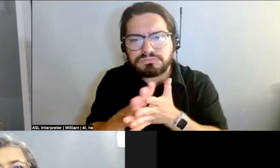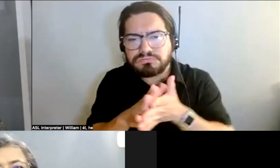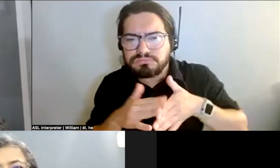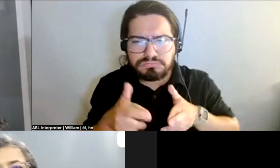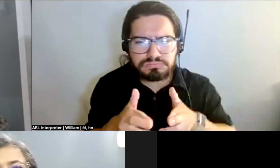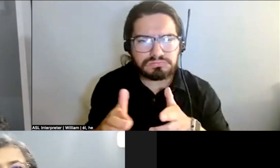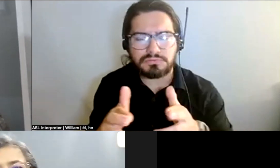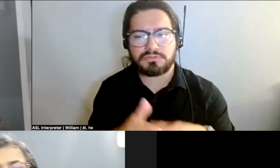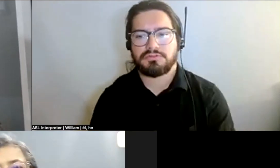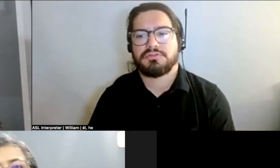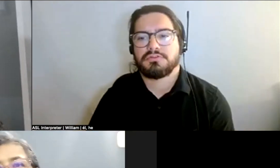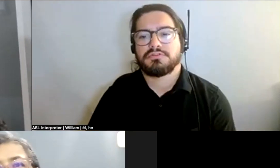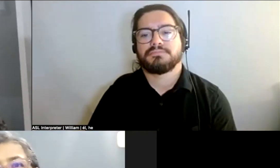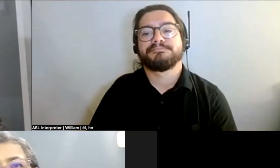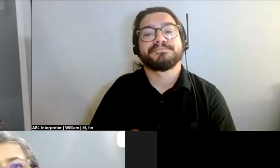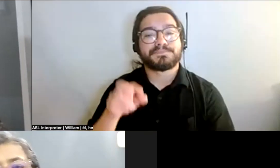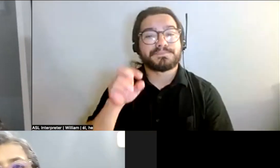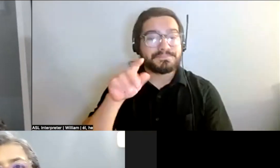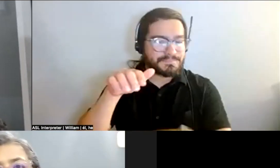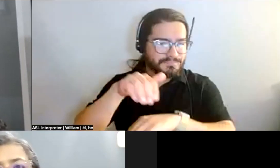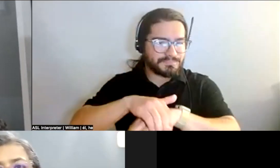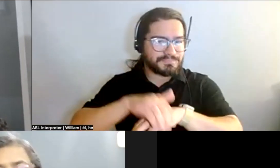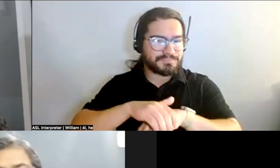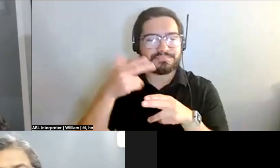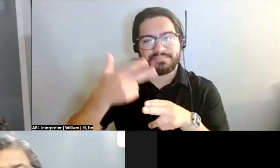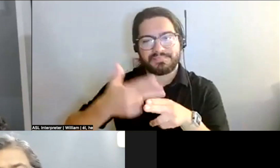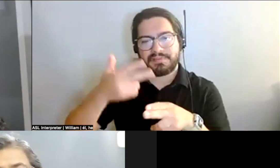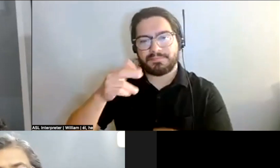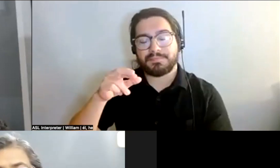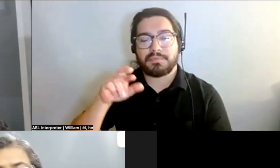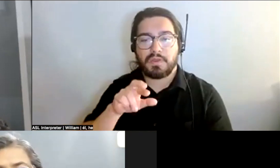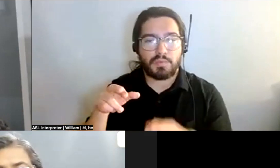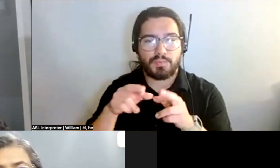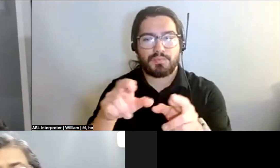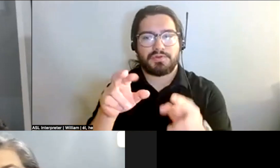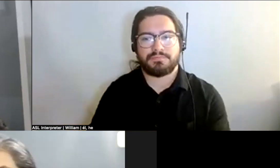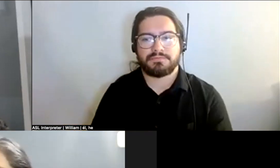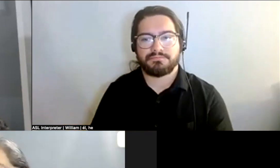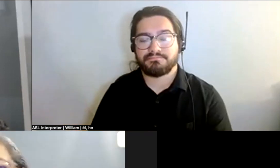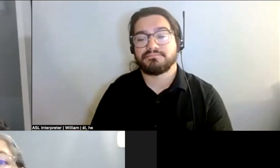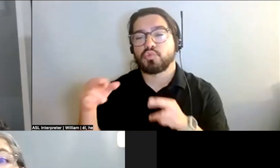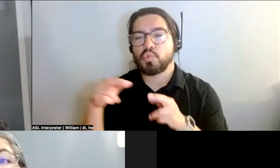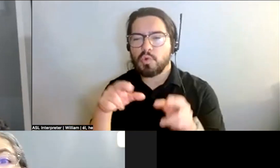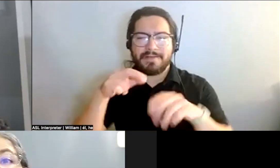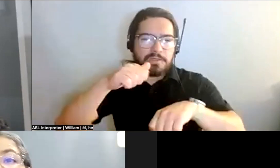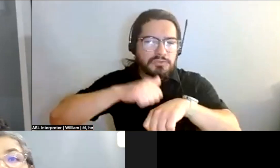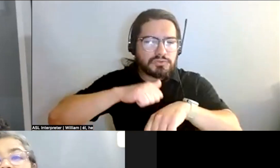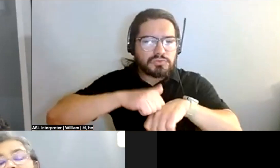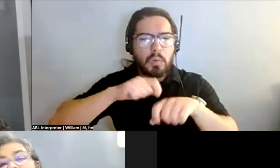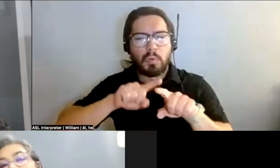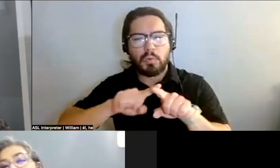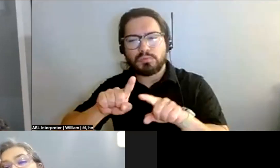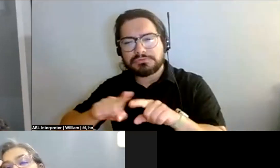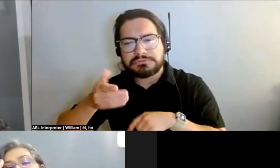The river of my childhood drags along stones and refrigerators, broken tables, useless